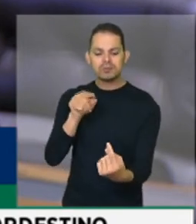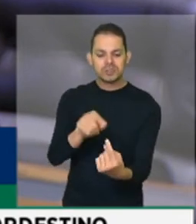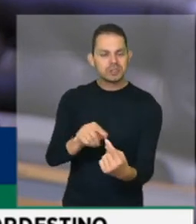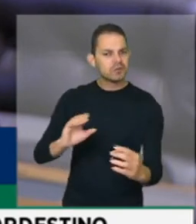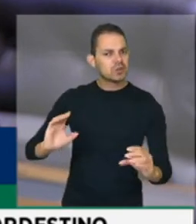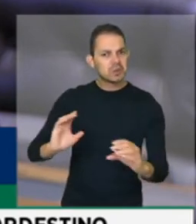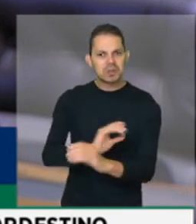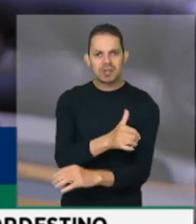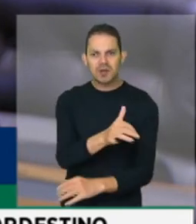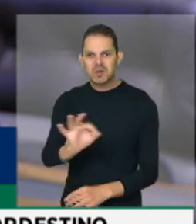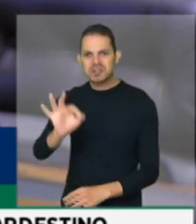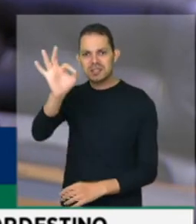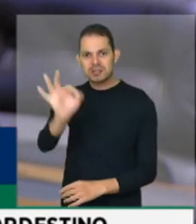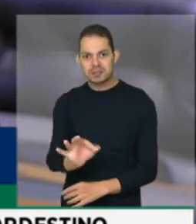DE FATO... ESTAMOS